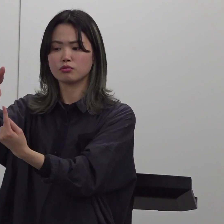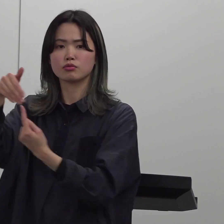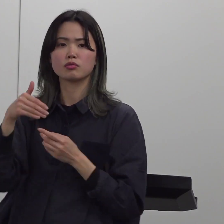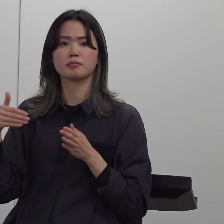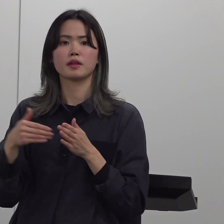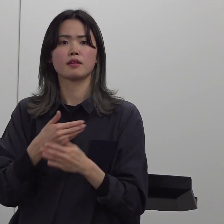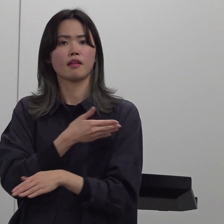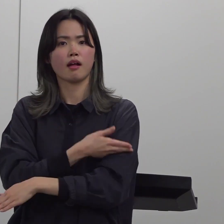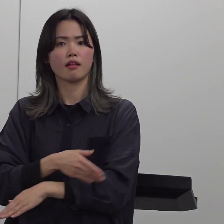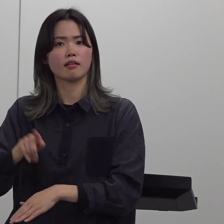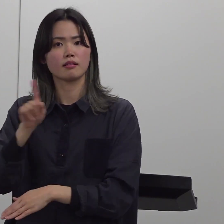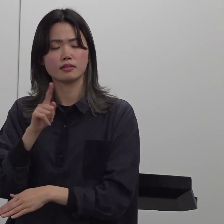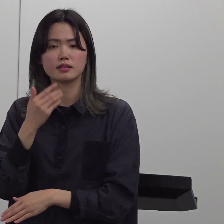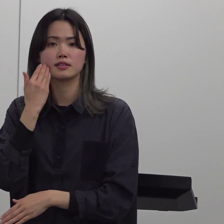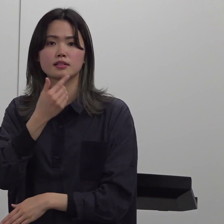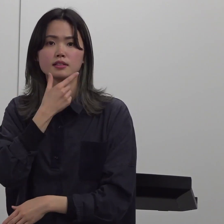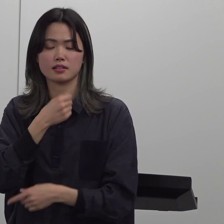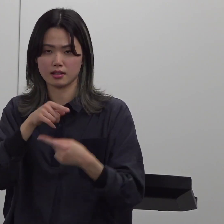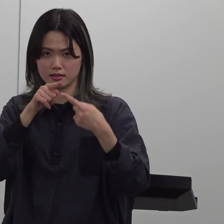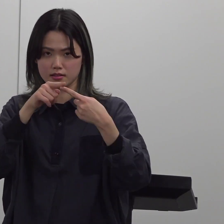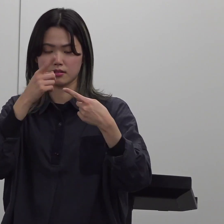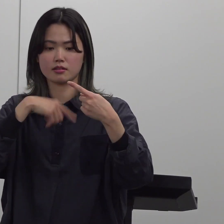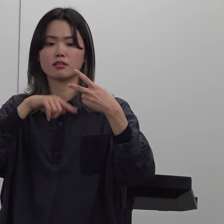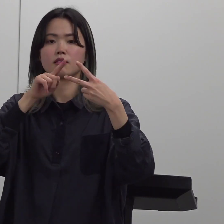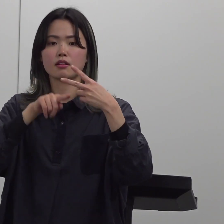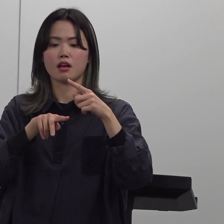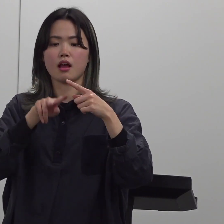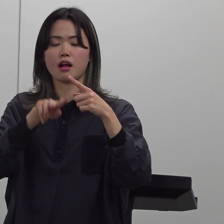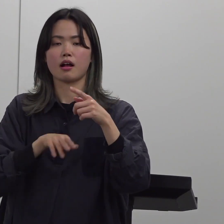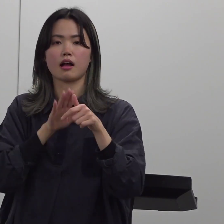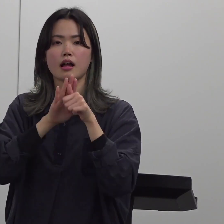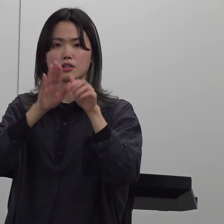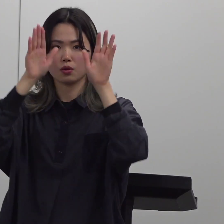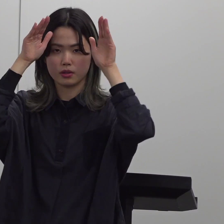それから介助犬と聴導犬についても頭数は少ないけれども